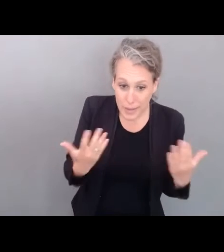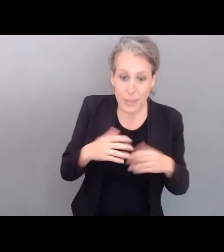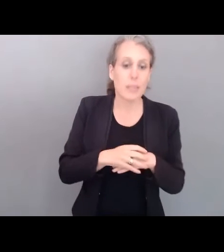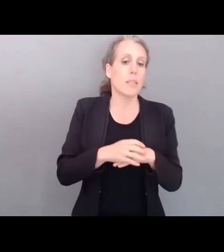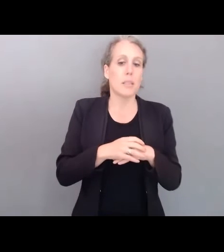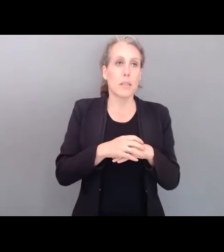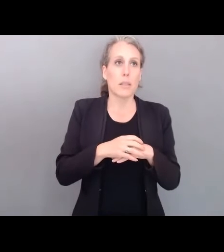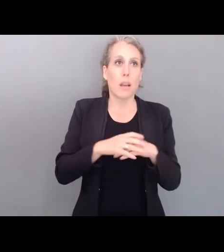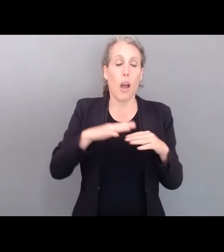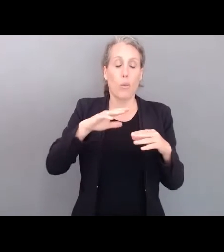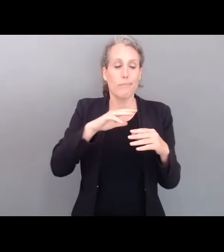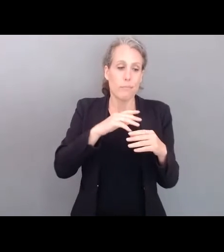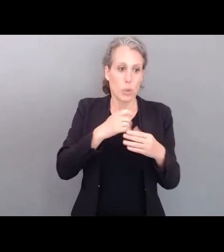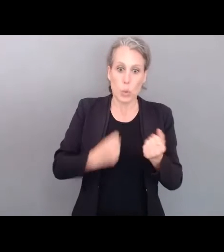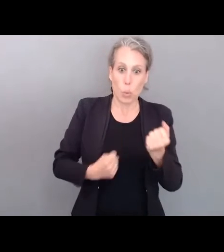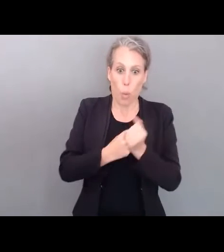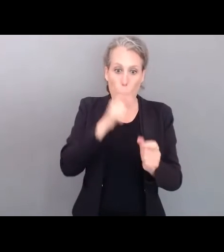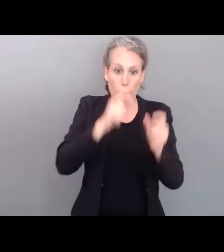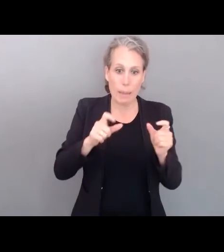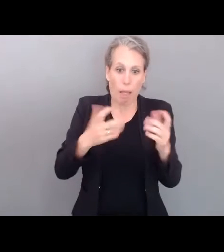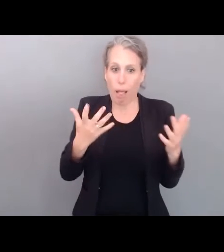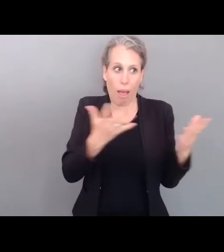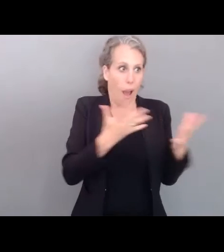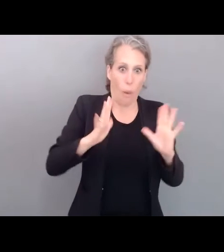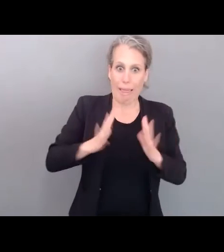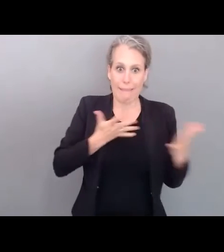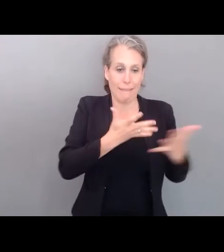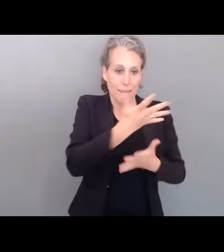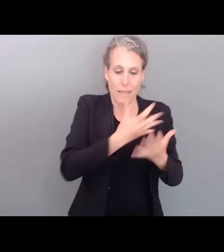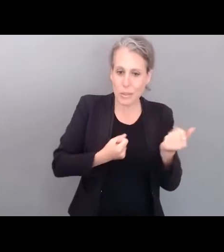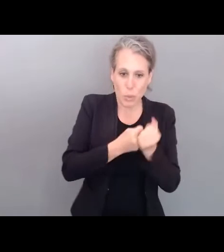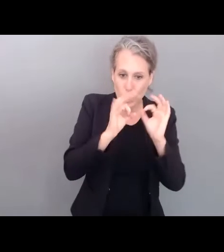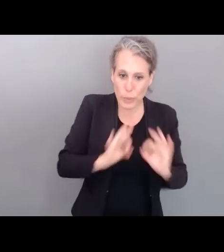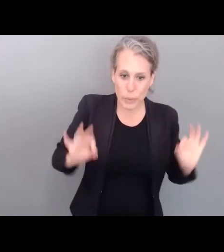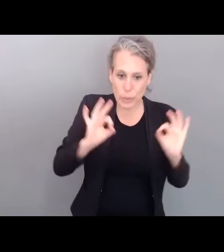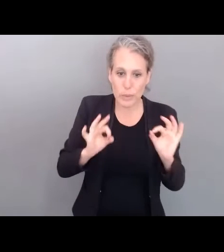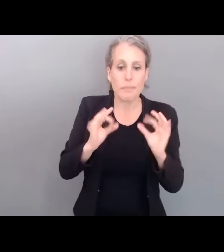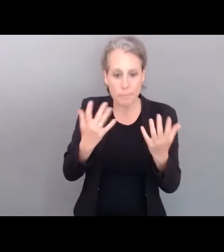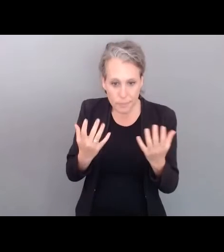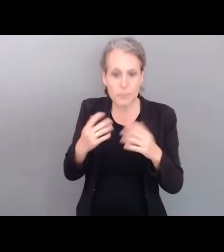protección social, y empleo y falta de inclusión de la discapacidad en la respuesta y el